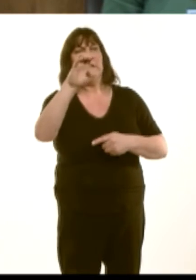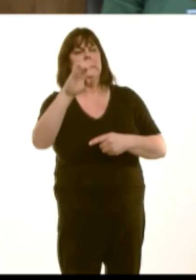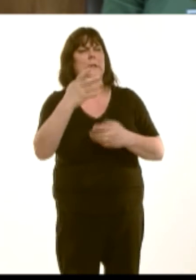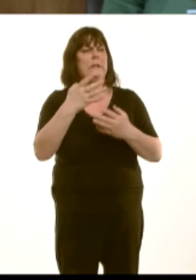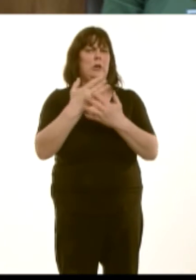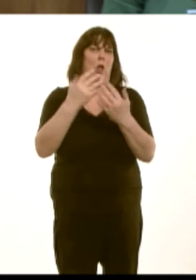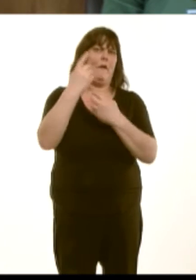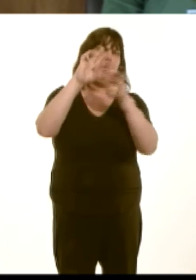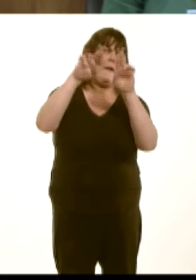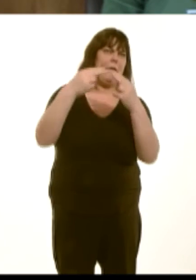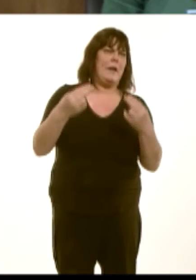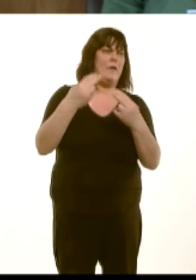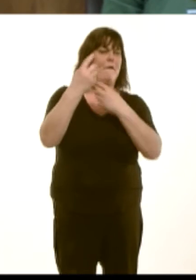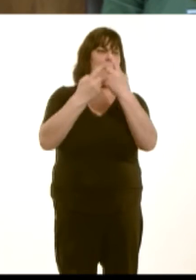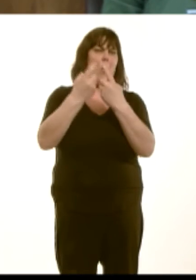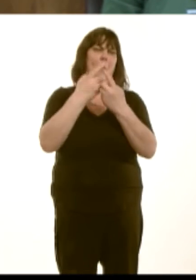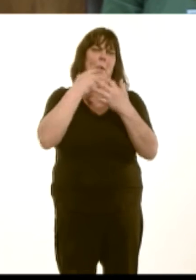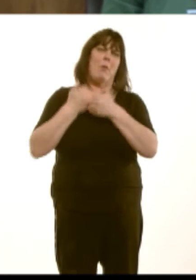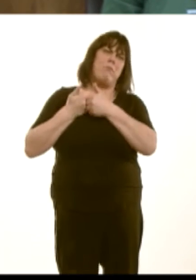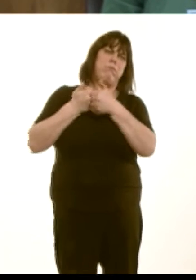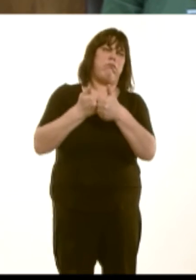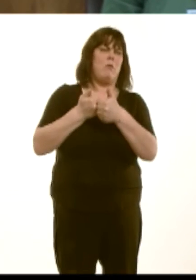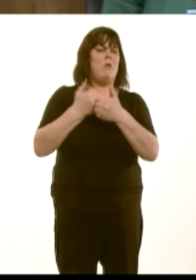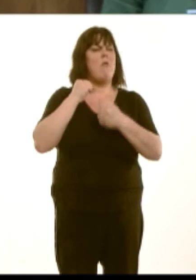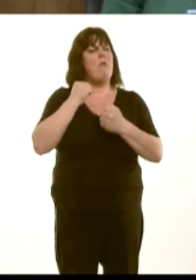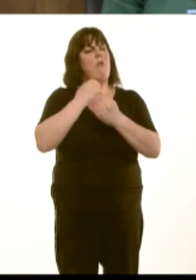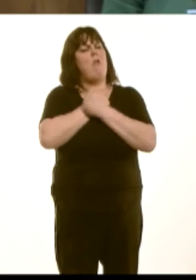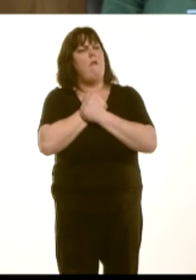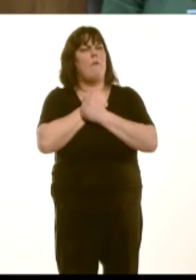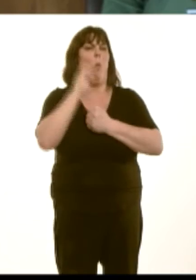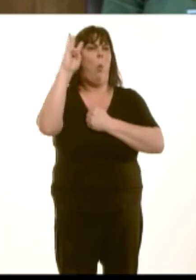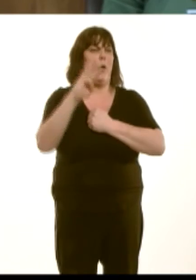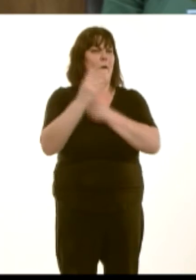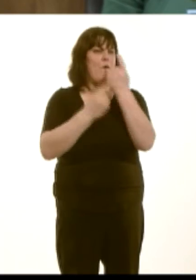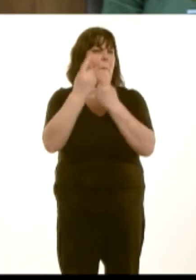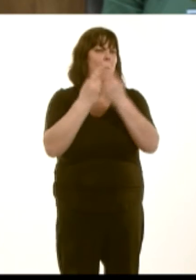Ar hyn o bryd, wrth gwrs, o achos cyflwr y Cae Ras a faint o bobl syín gallu mynd i